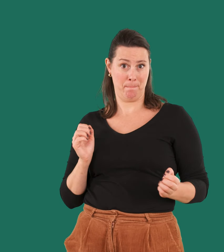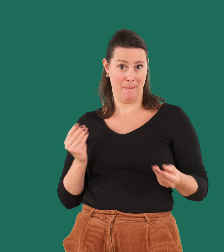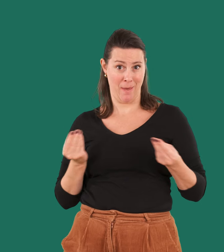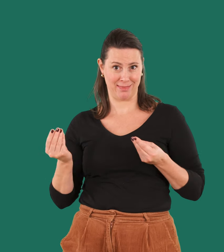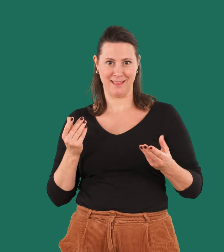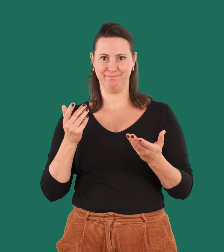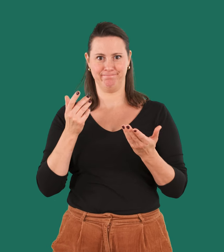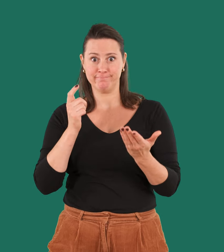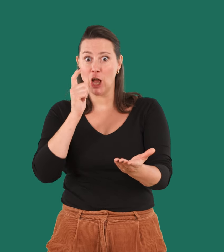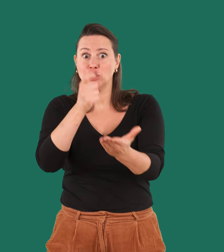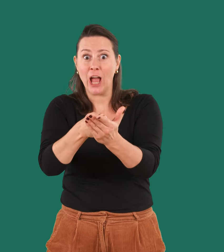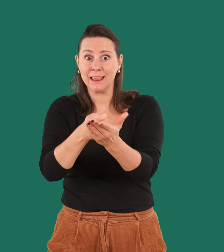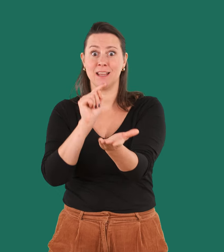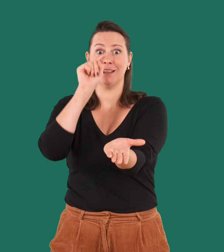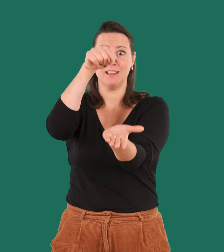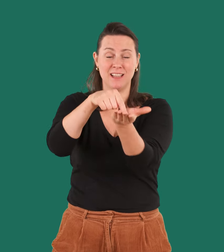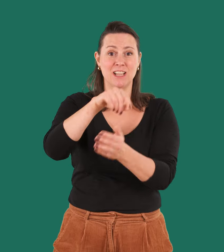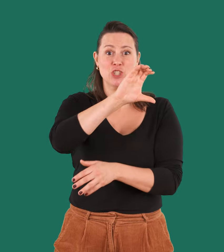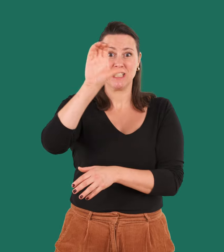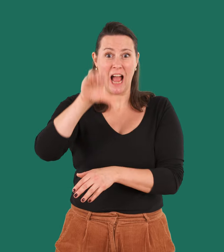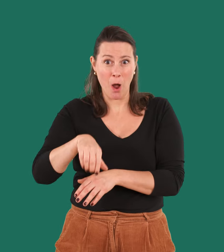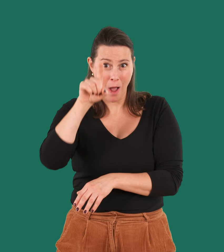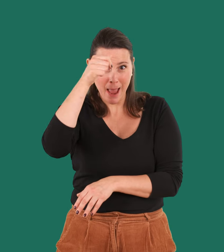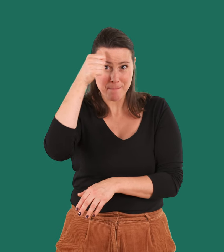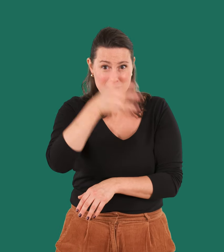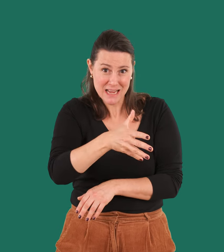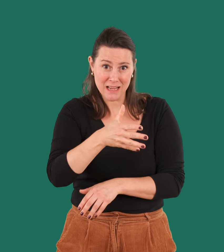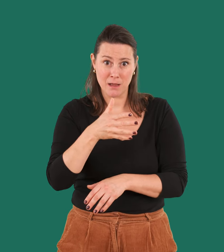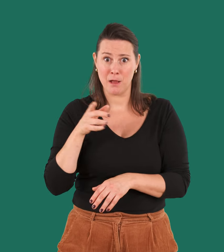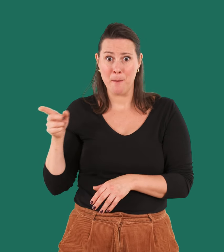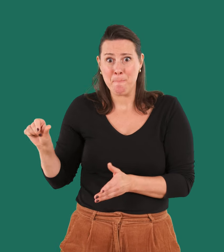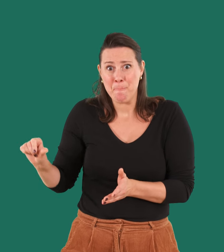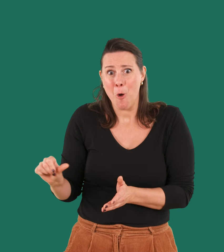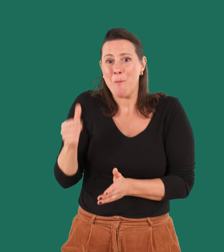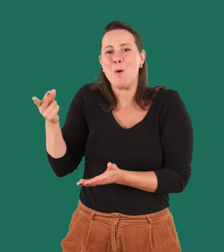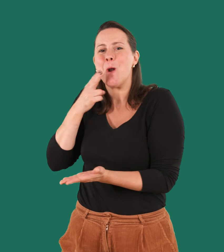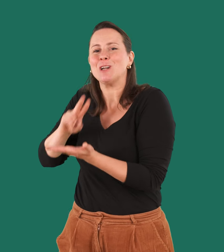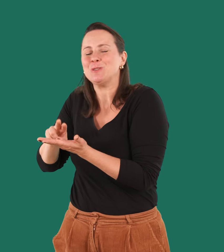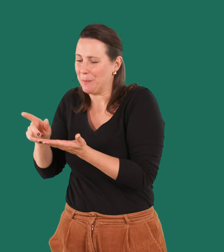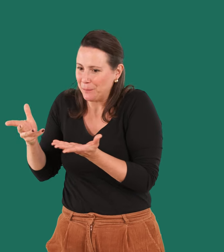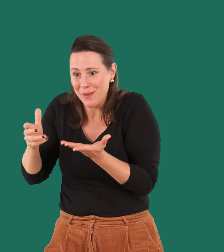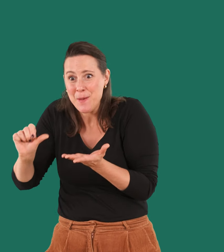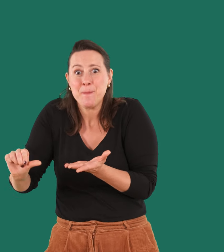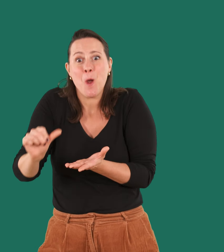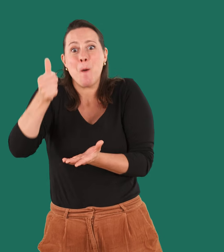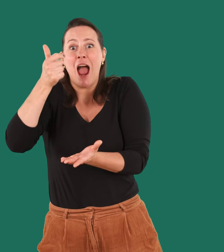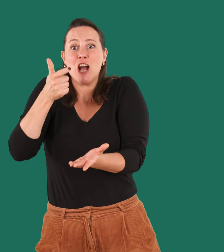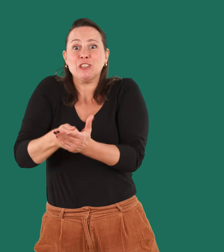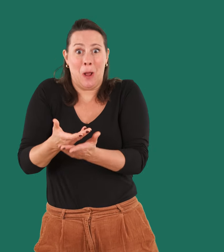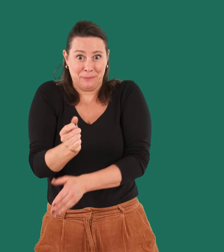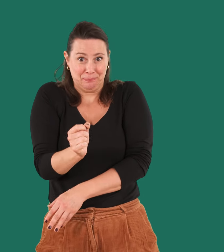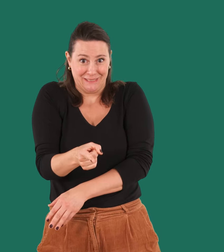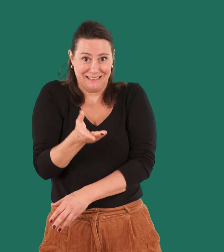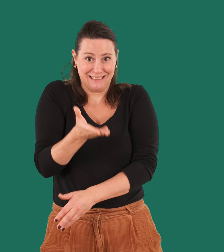Berggruen acquiert à Chicago sa toute première œuvre,